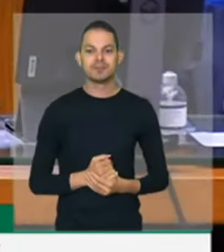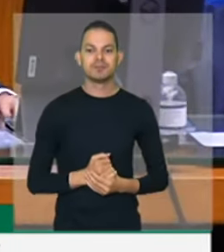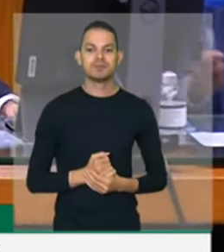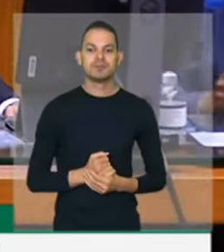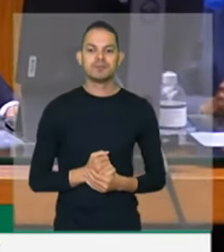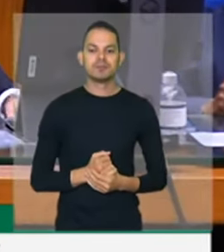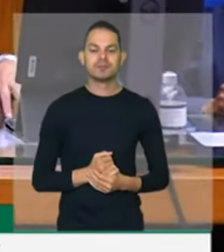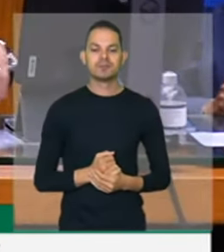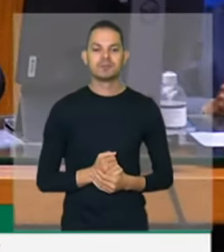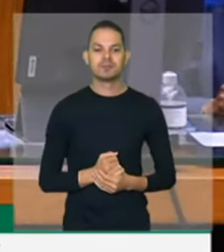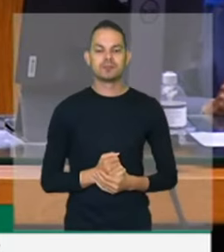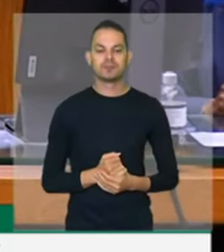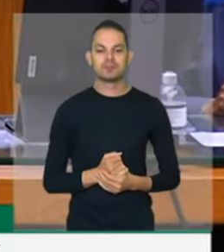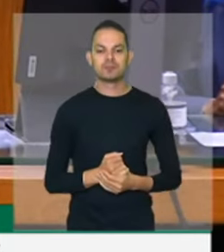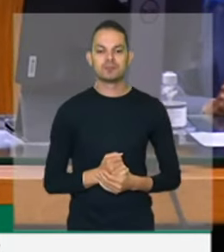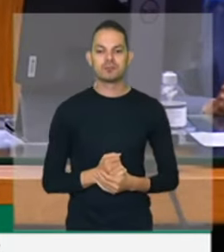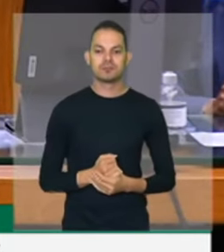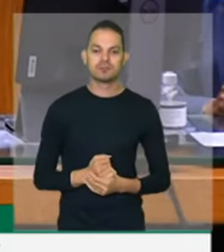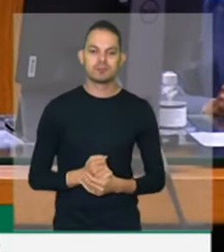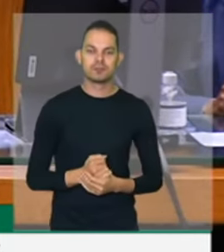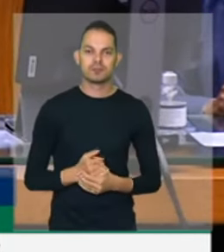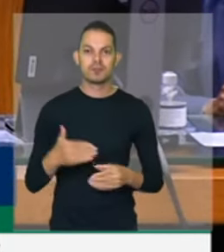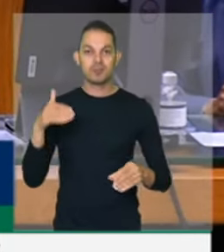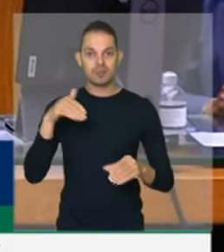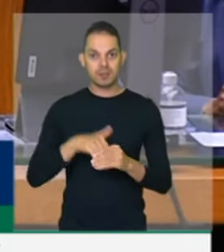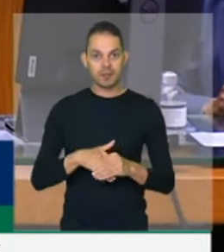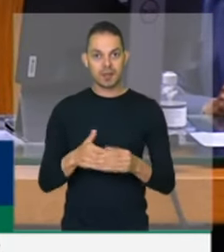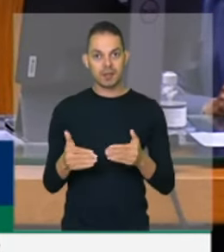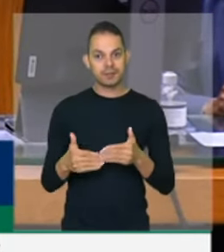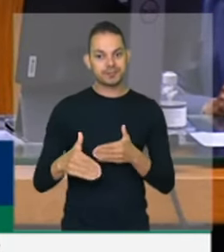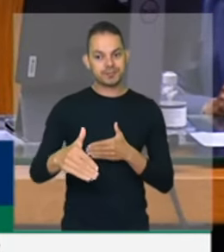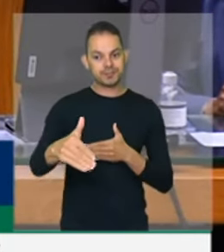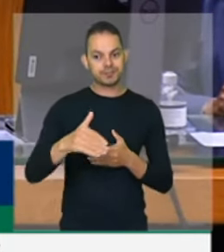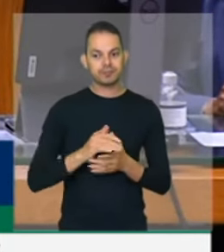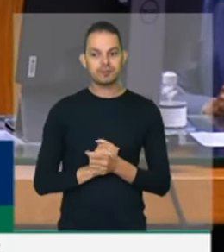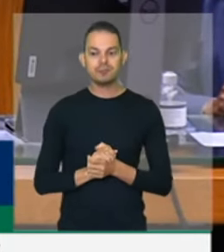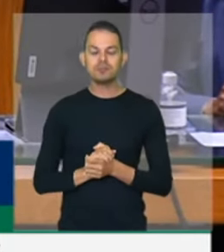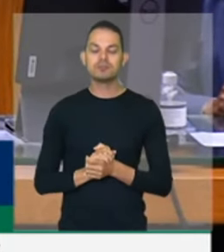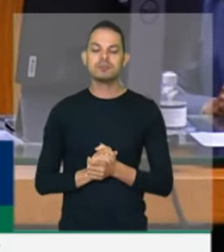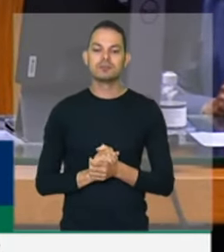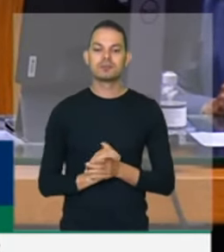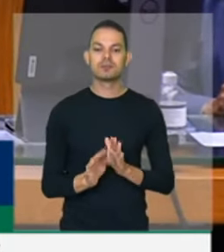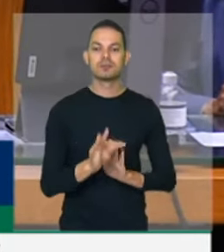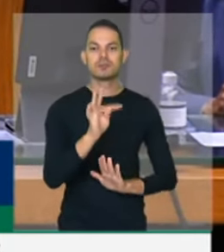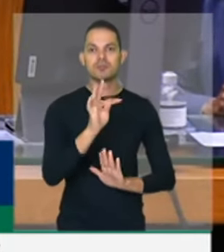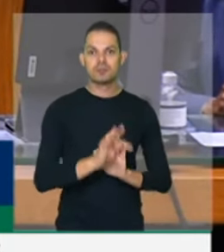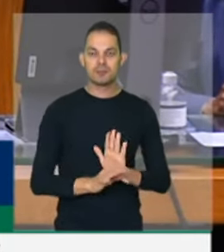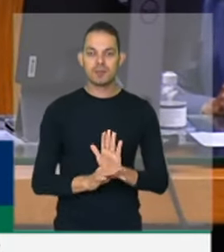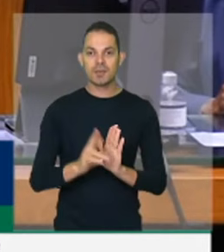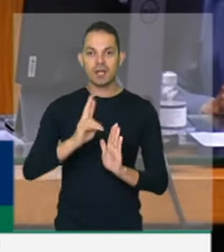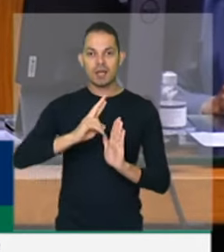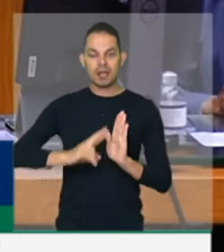A TODOS E MUITO OBRIGADO. -- [PRESIDENTE]: PASSA-SE É VOTAÇÃO, EM VOTAÇÃO O... SEGURIDADE SOCIAL E FAMÍLIA, AO PROJETO